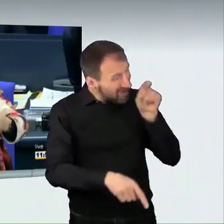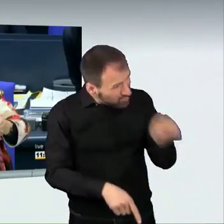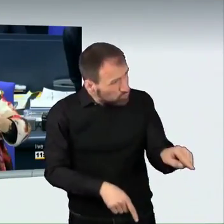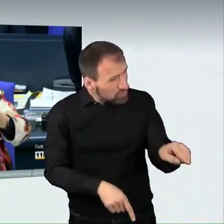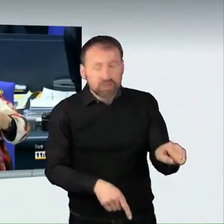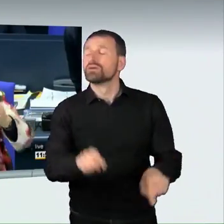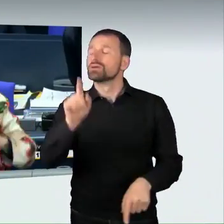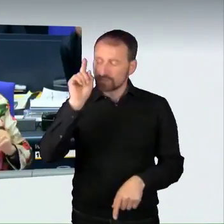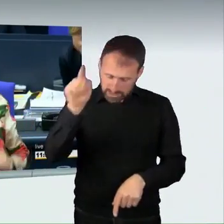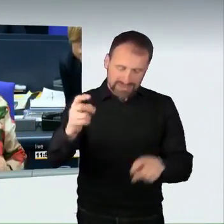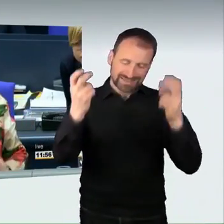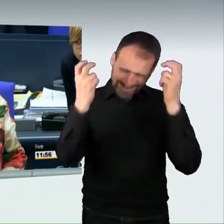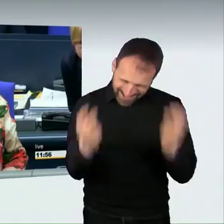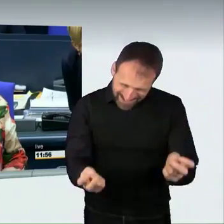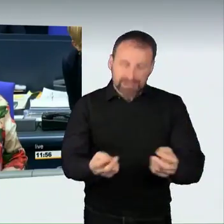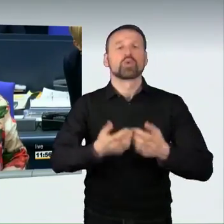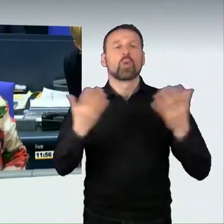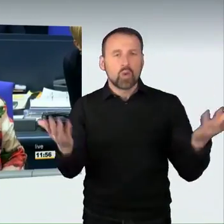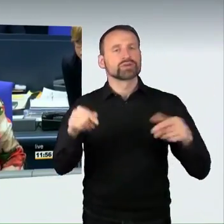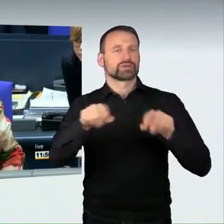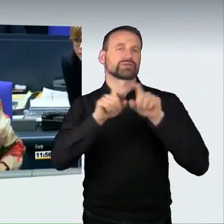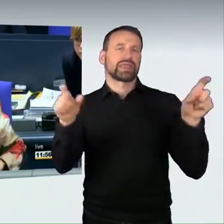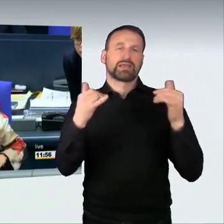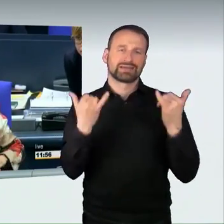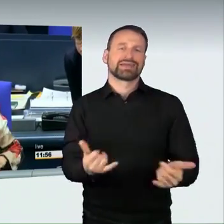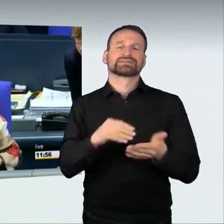oder sich mit der Mietpreisbindung auseinanderzusetzen?